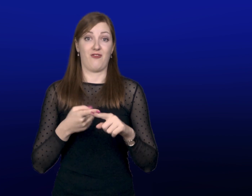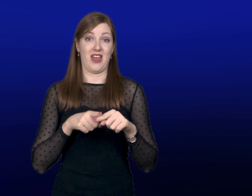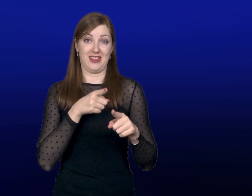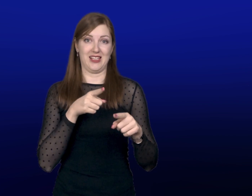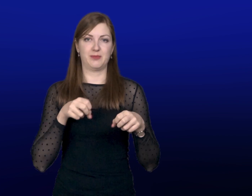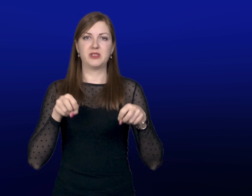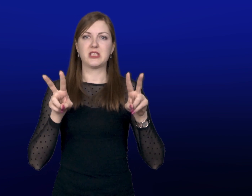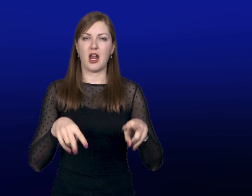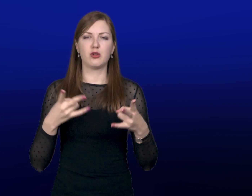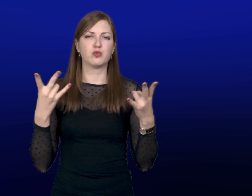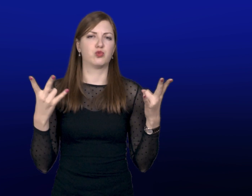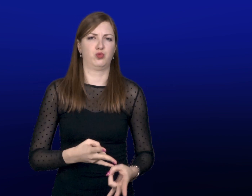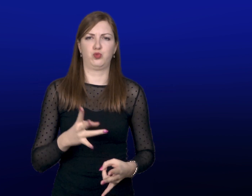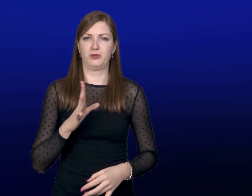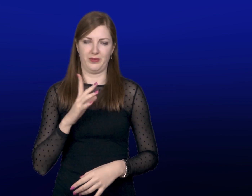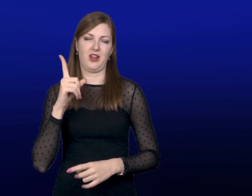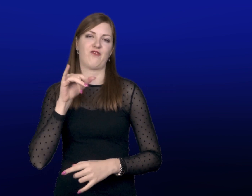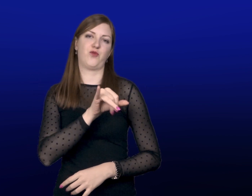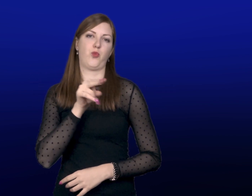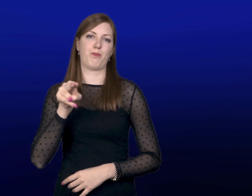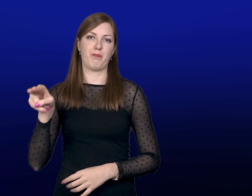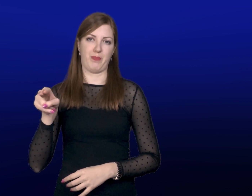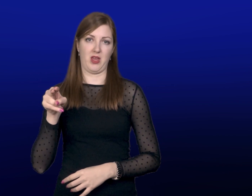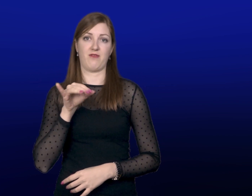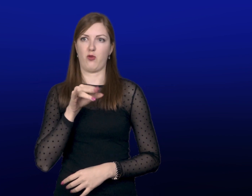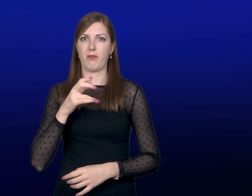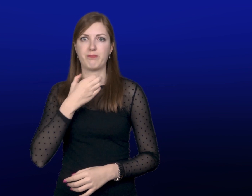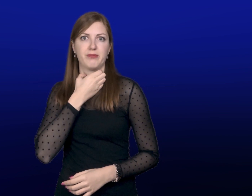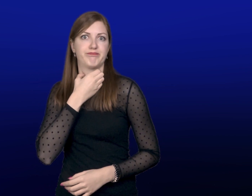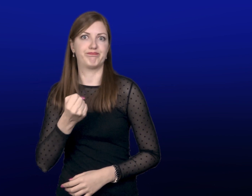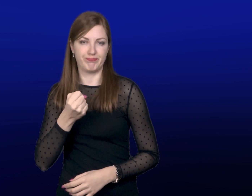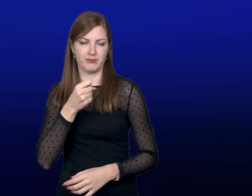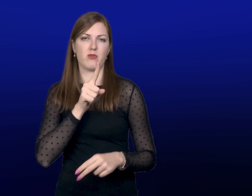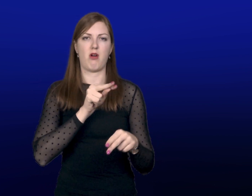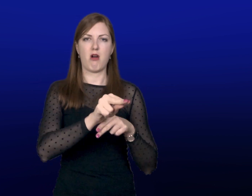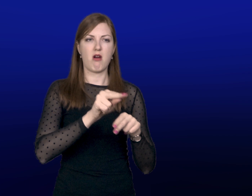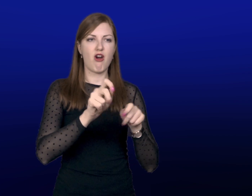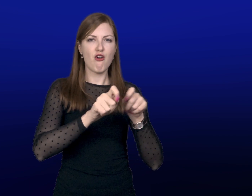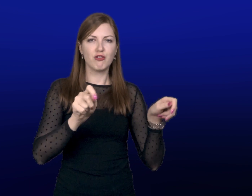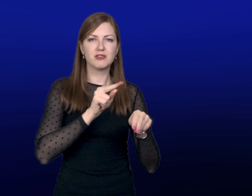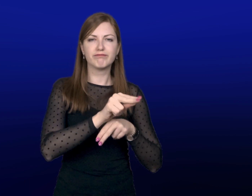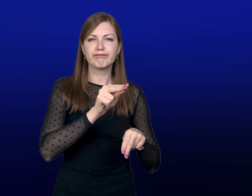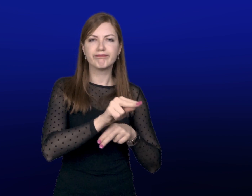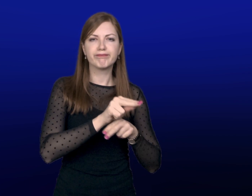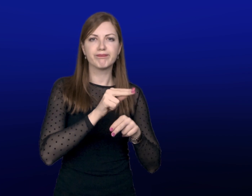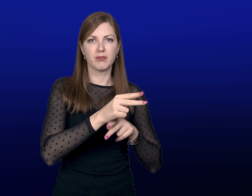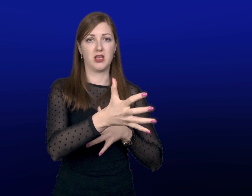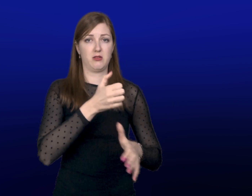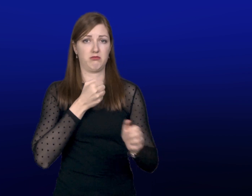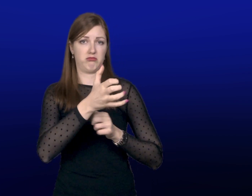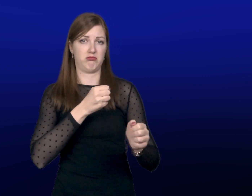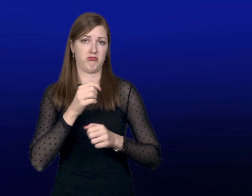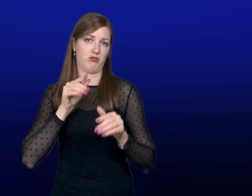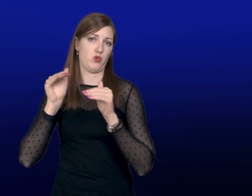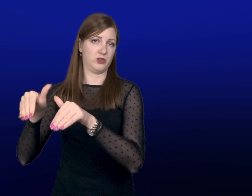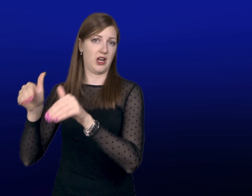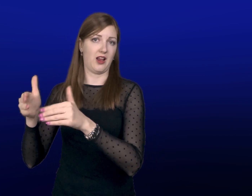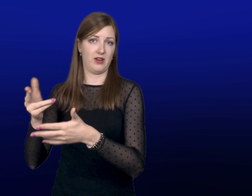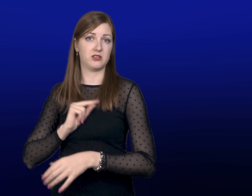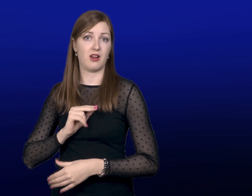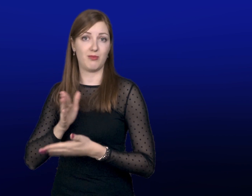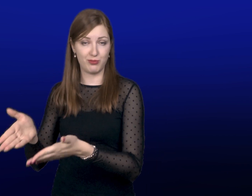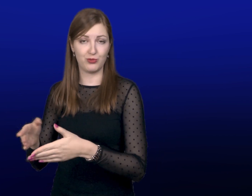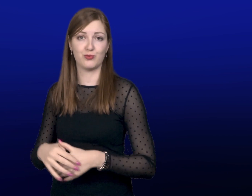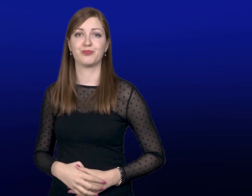в этих специалистах нуждалось учебно-производственное предприятие ВОГ.